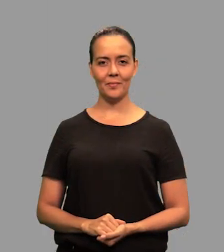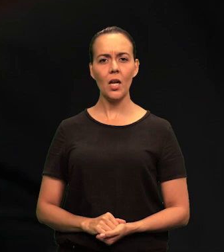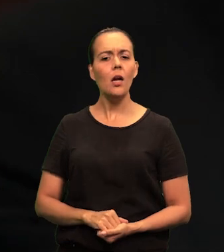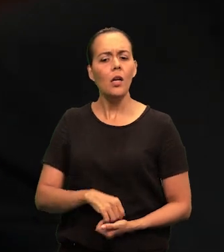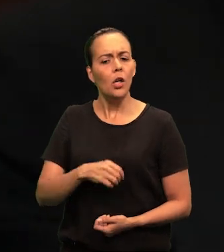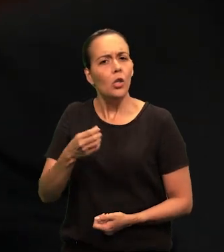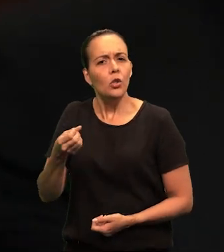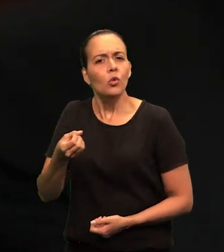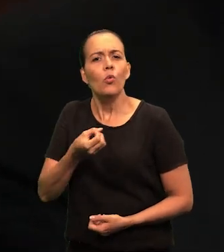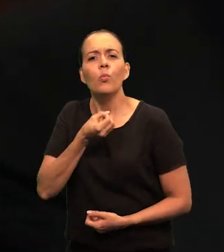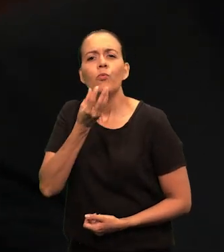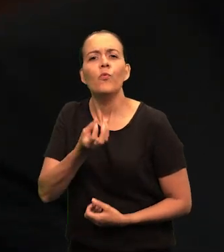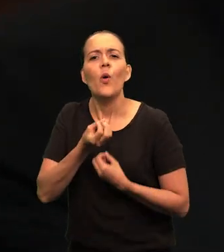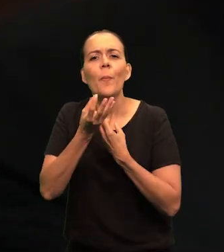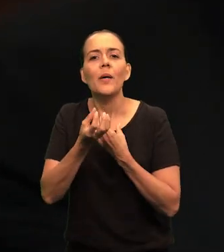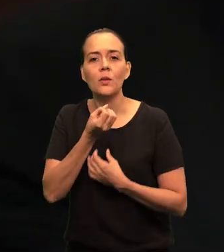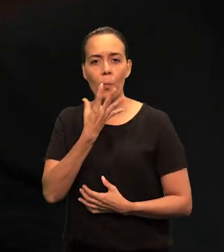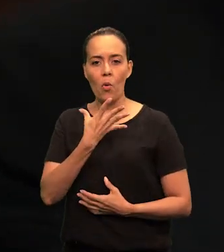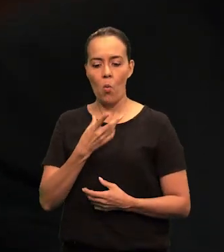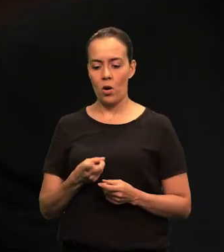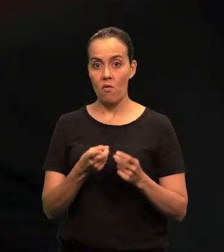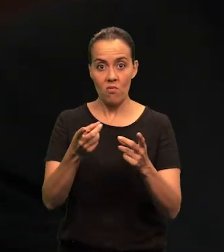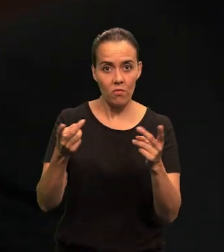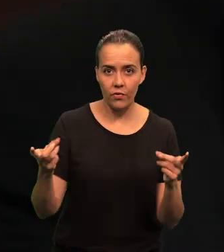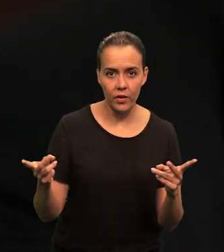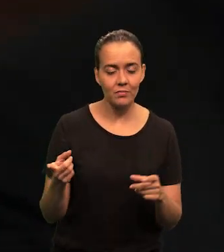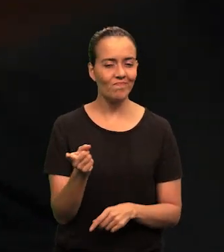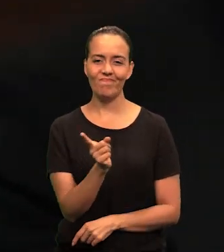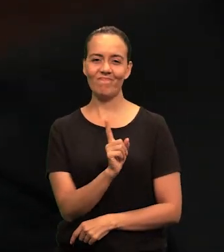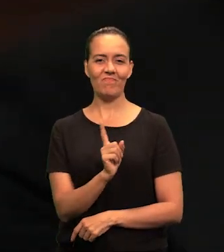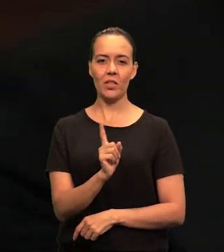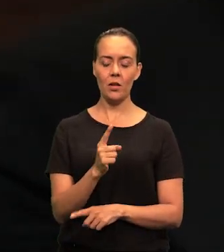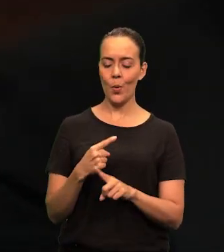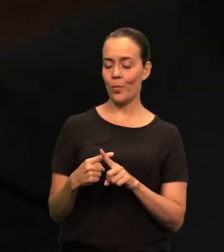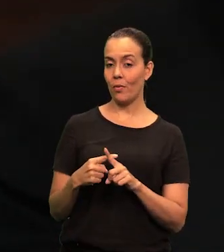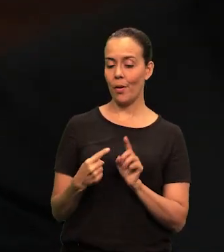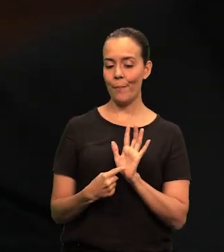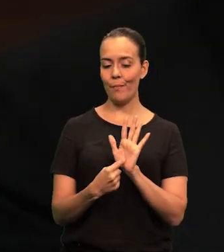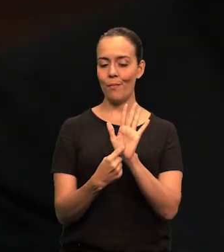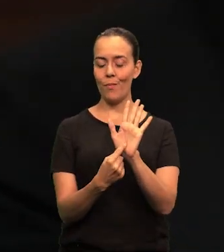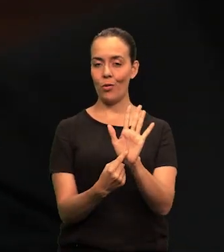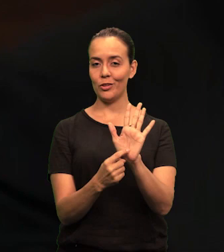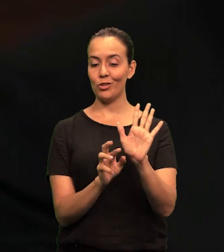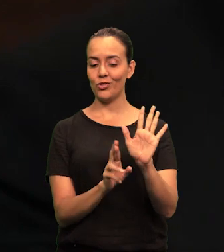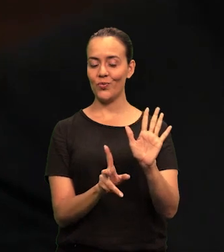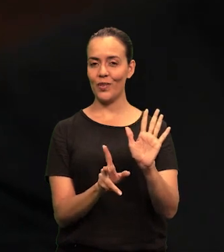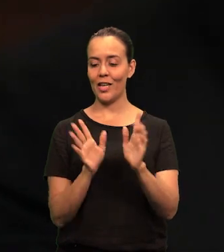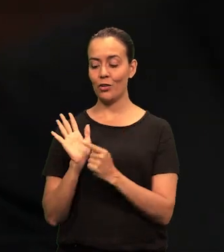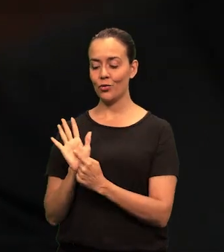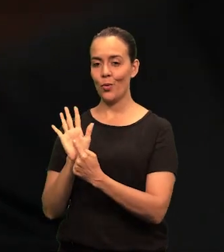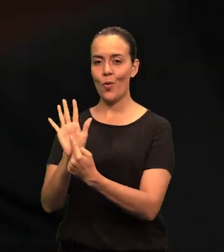[Leandro Karnal] Notícias boas não vendem, porque elas traduzem um mundo diferente do mundo da tragédia.